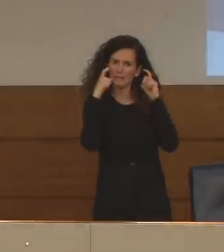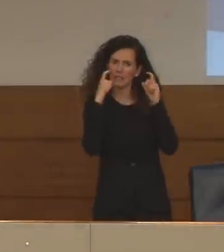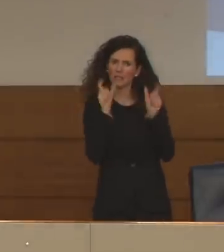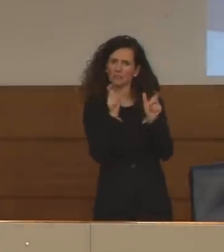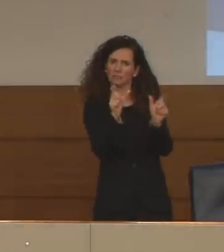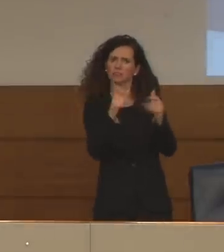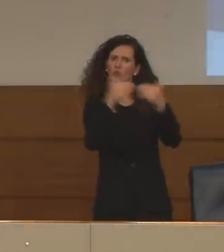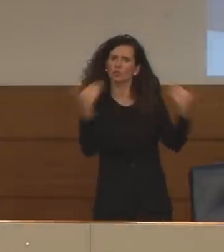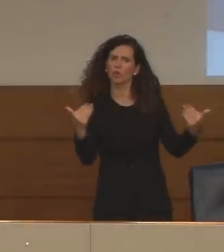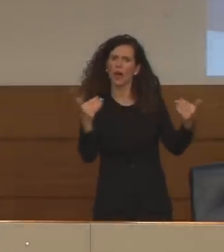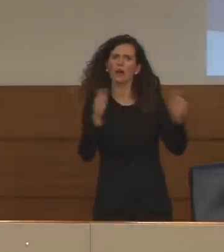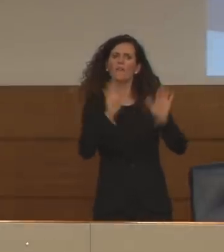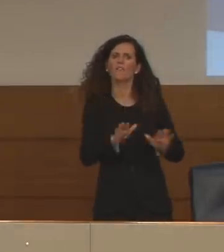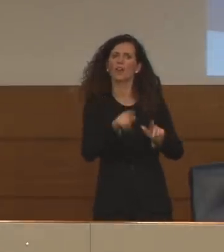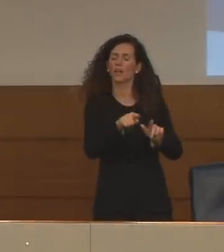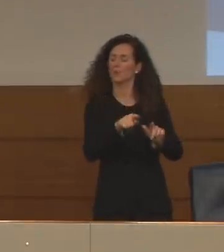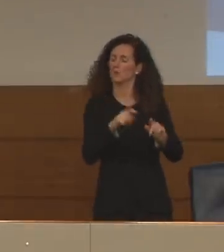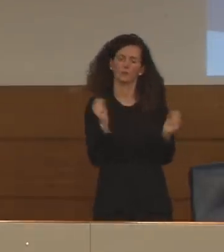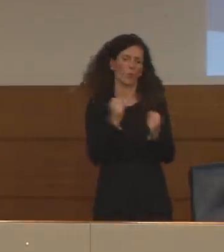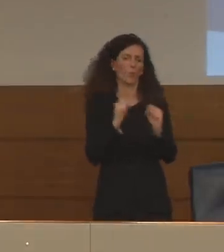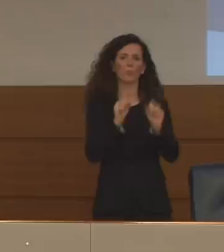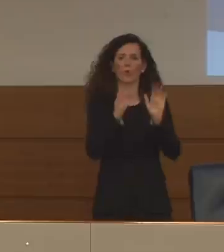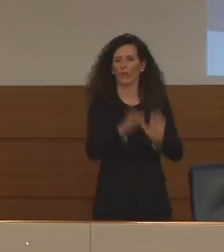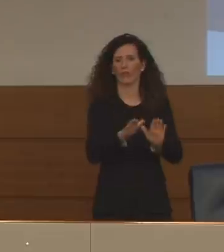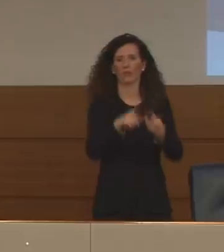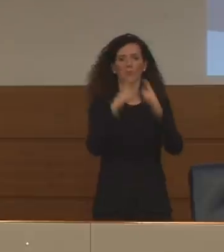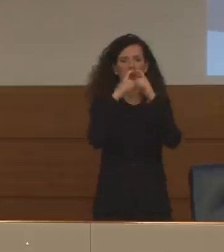ovviamente non possono fermarsi le mascherine, se sono destinate agli